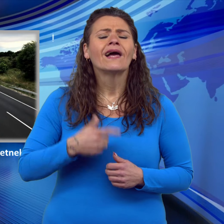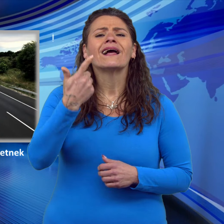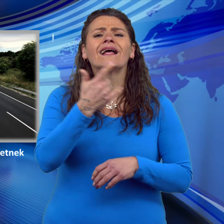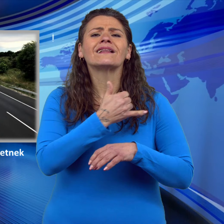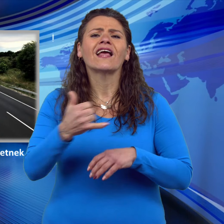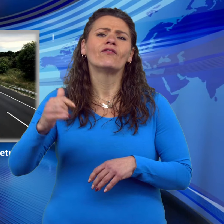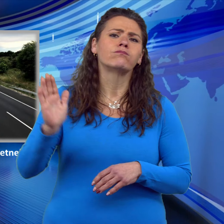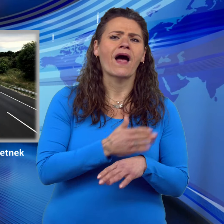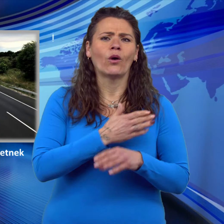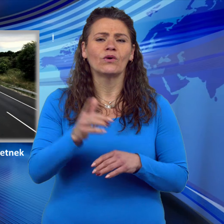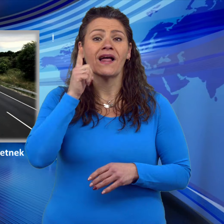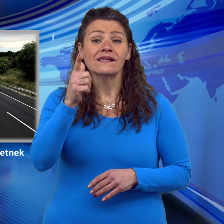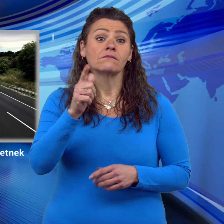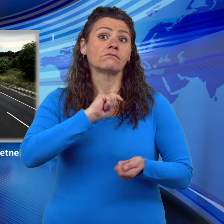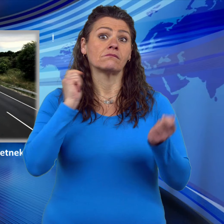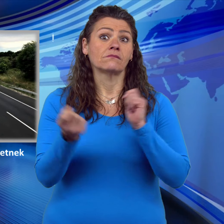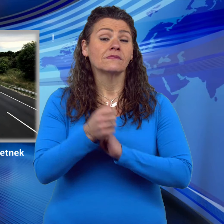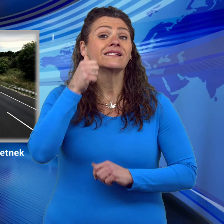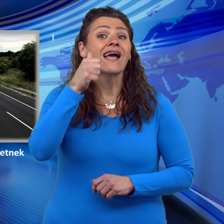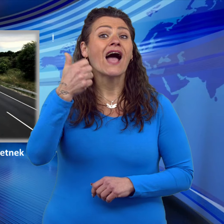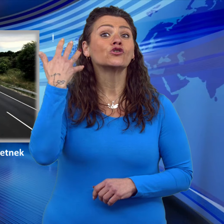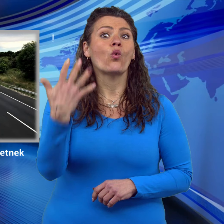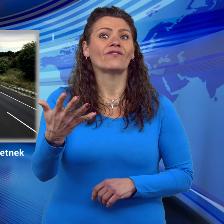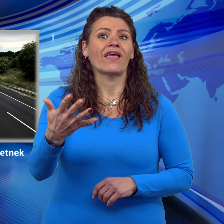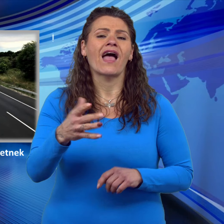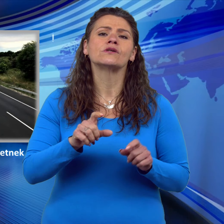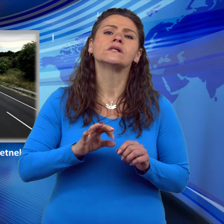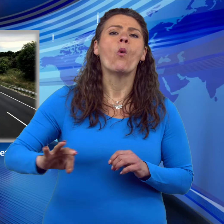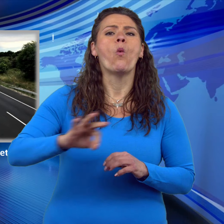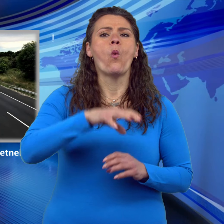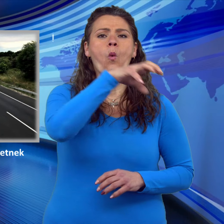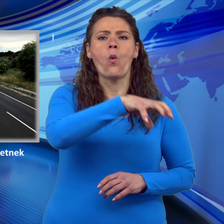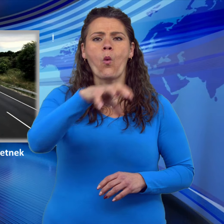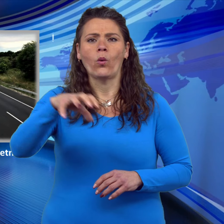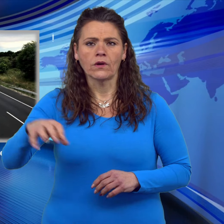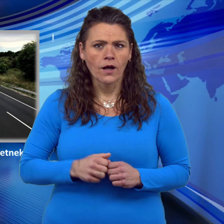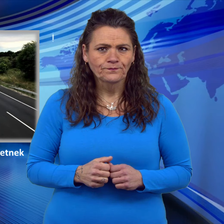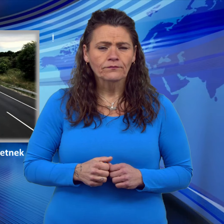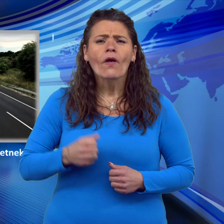ezek pedig két éven belül "150-es zónákká" változhatnak,